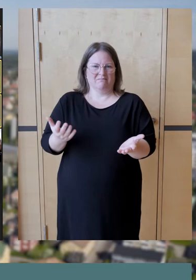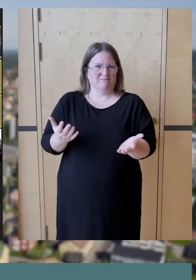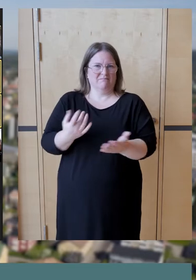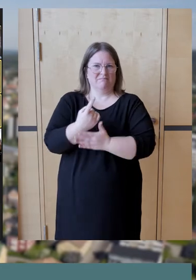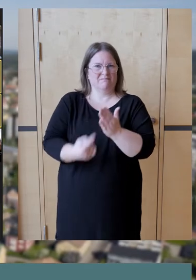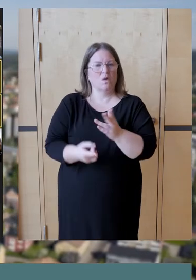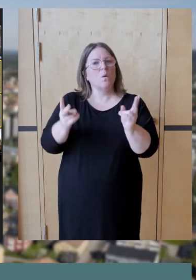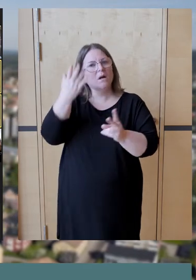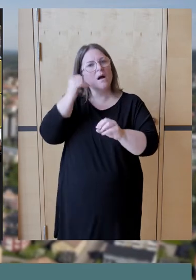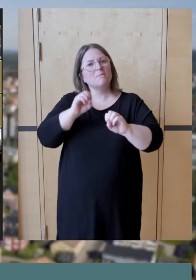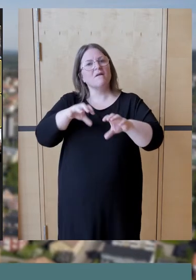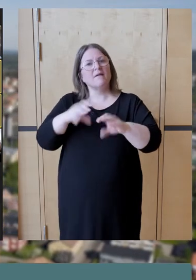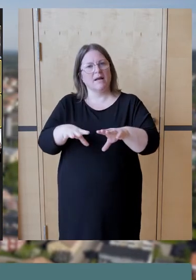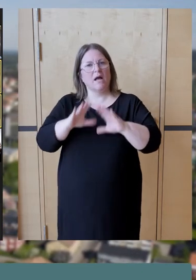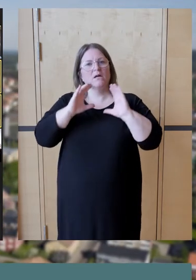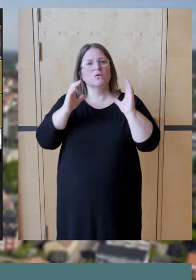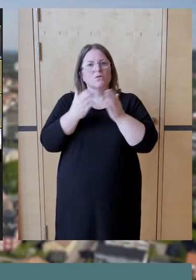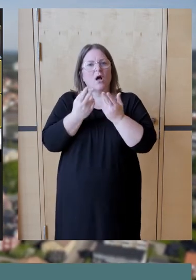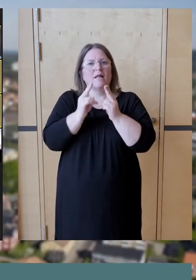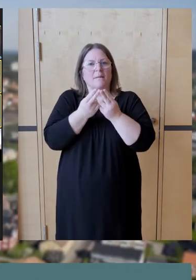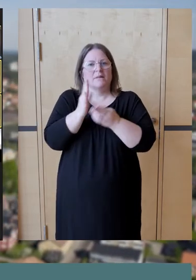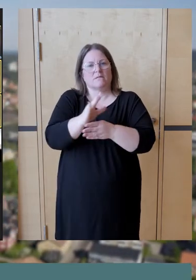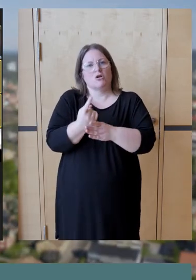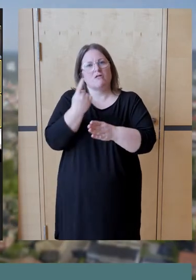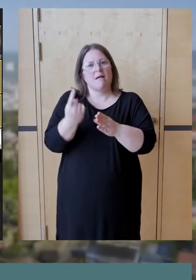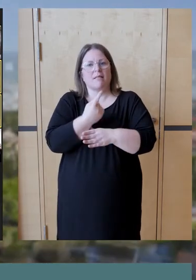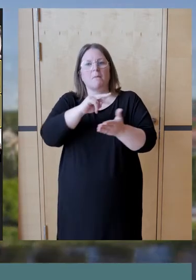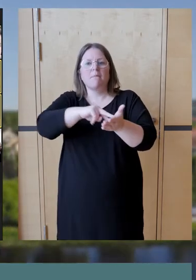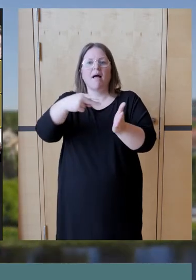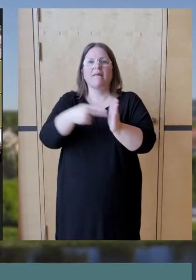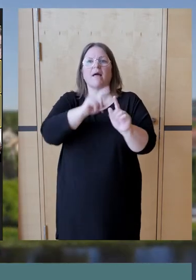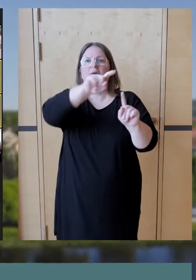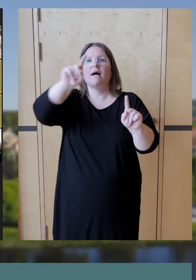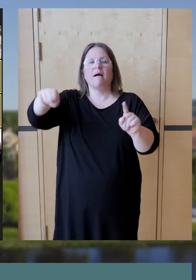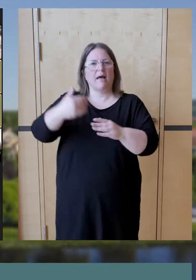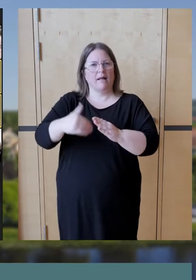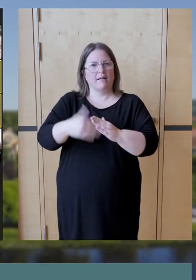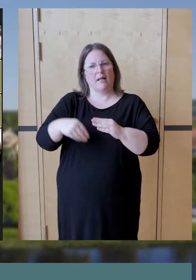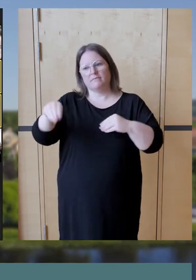Socialdemokrat handlingsutrymme och planerade satsningar inom vård och omsorg högre priser på boken